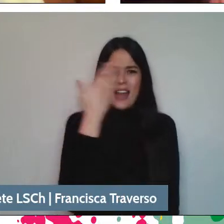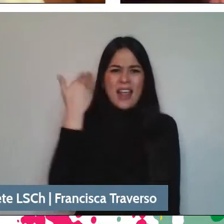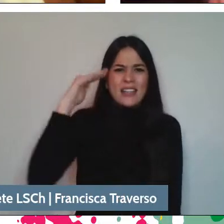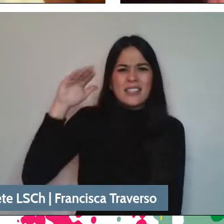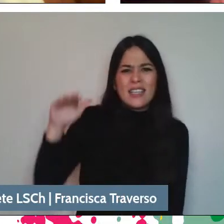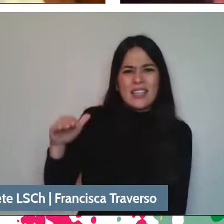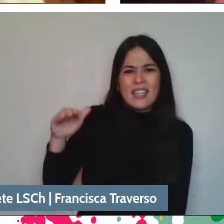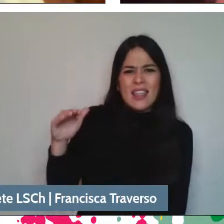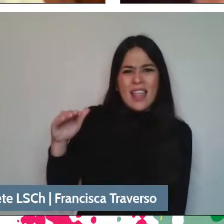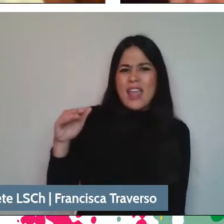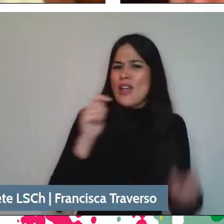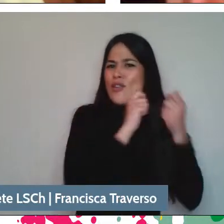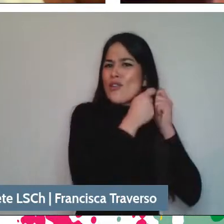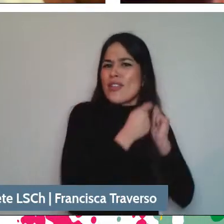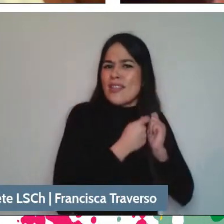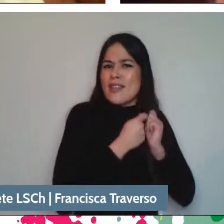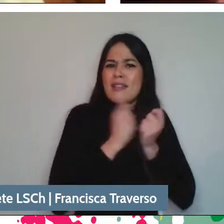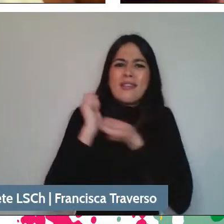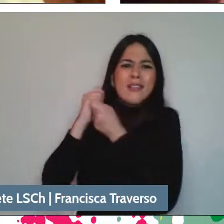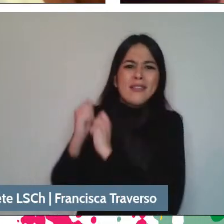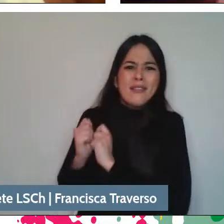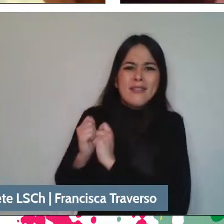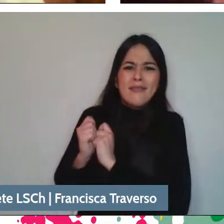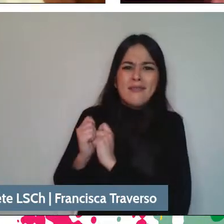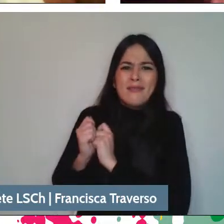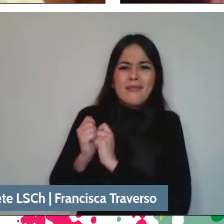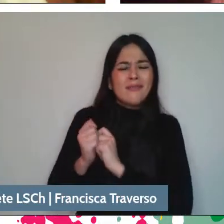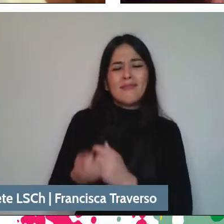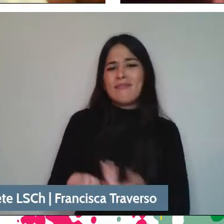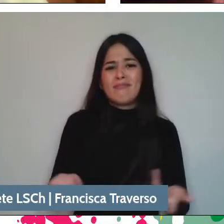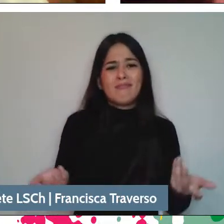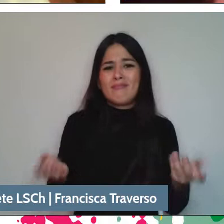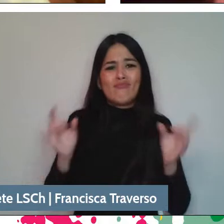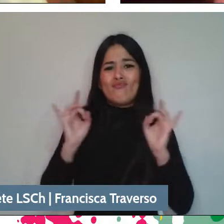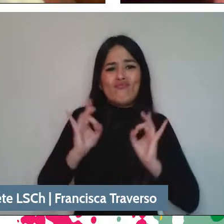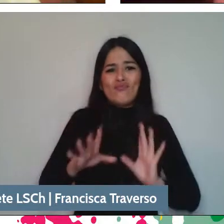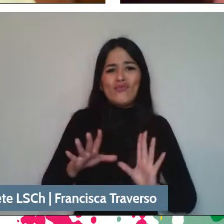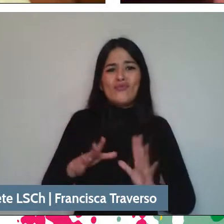O sea, yo era el arquetipo, en otra palabra. Entonces, era como que...